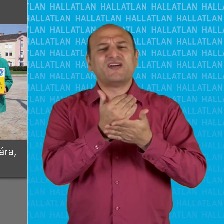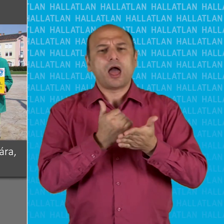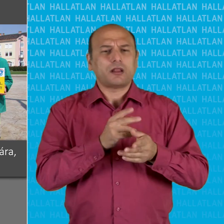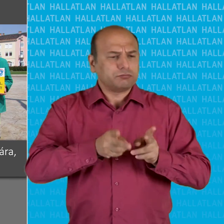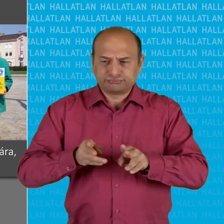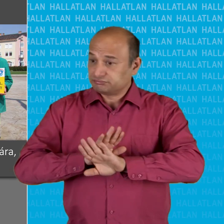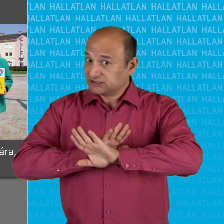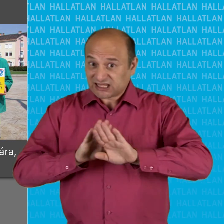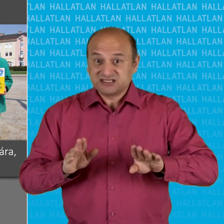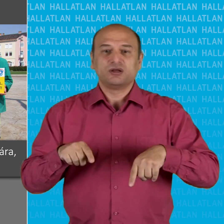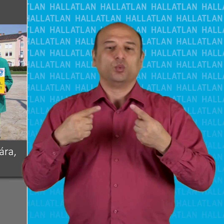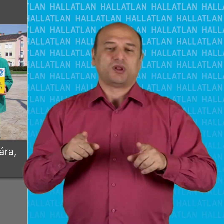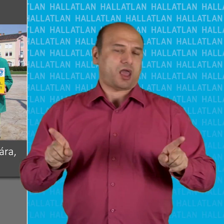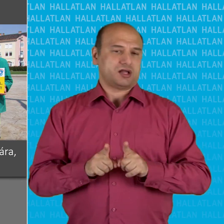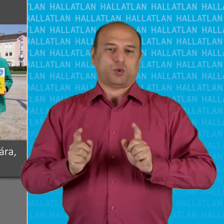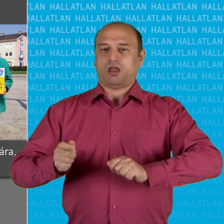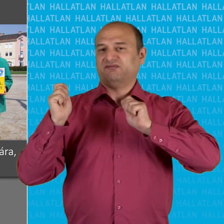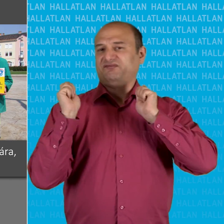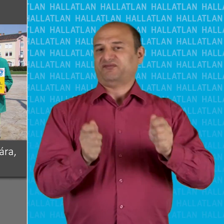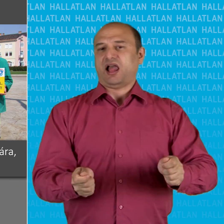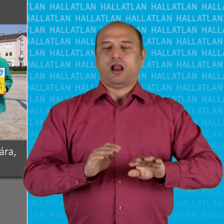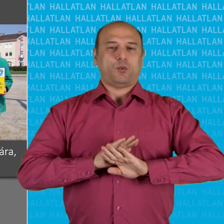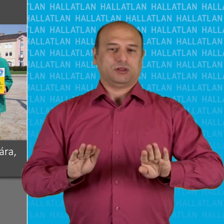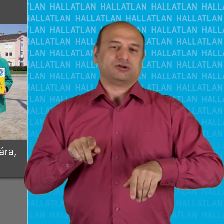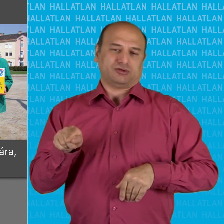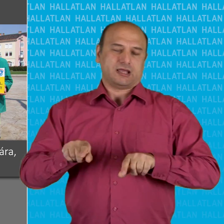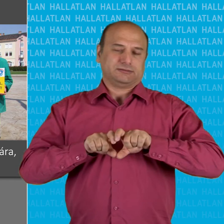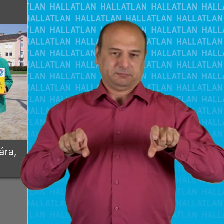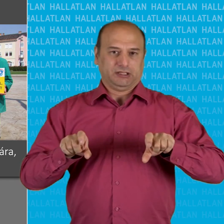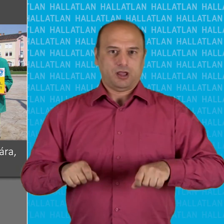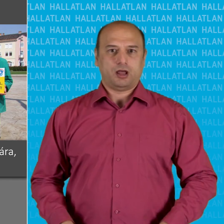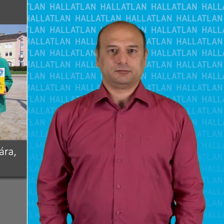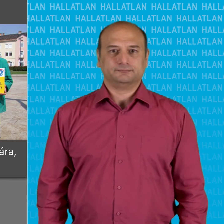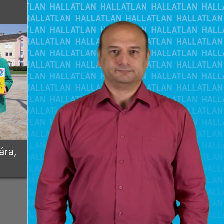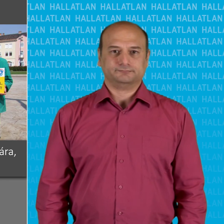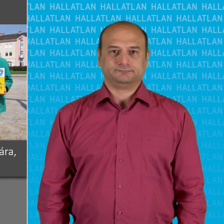minden feladatukat ellátták, majd felmondtak.